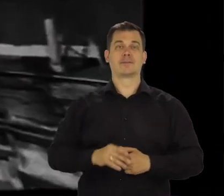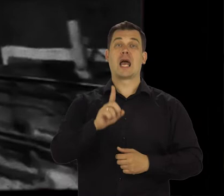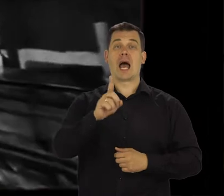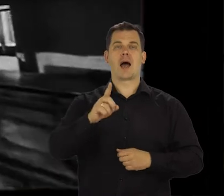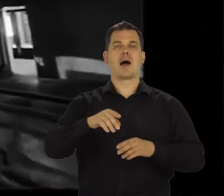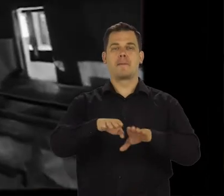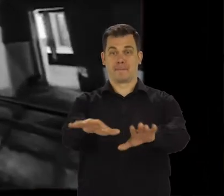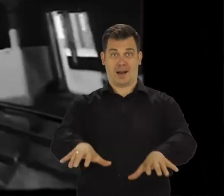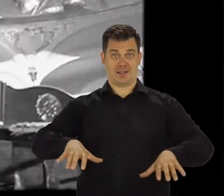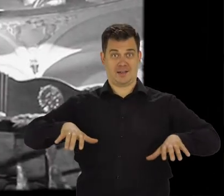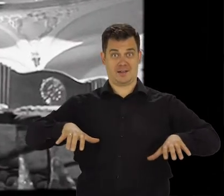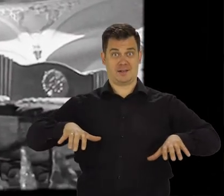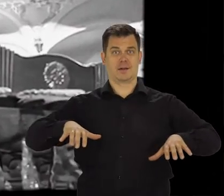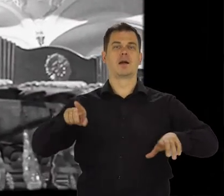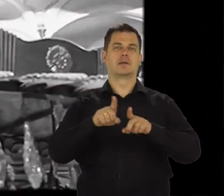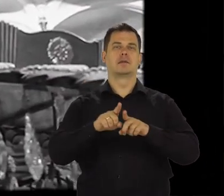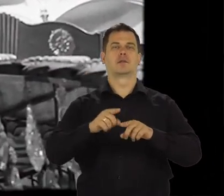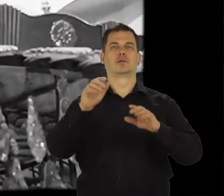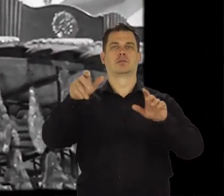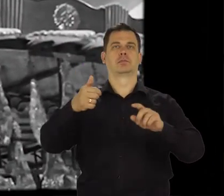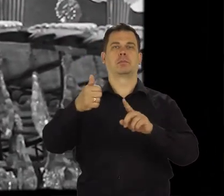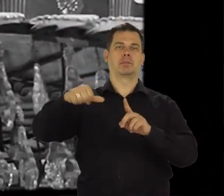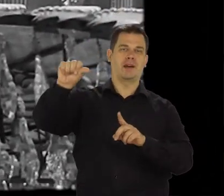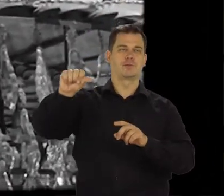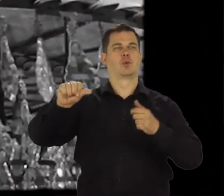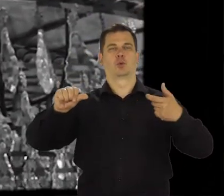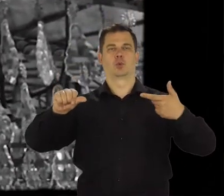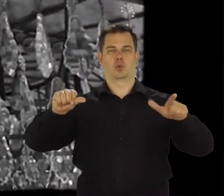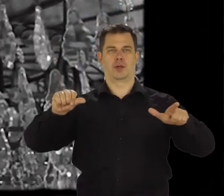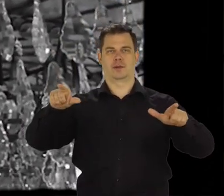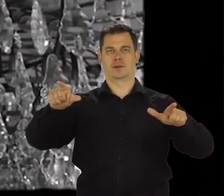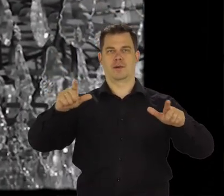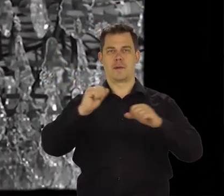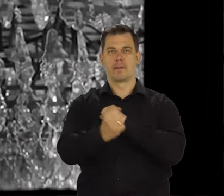Oprócz parterowej widowni znajduje się jeszcze pierwszy i drugi balkon.